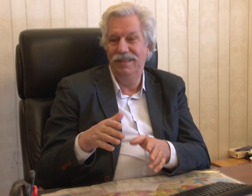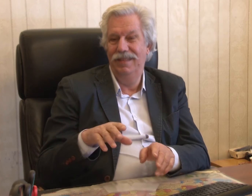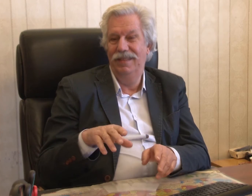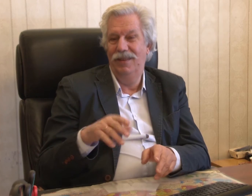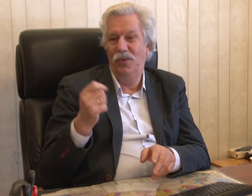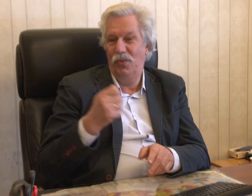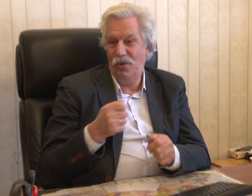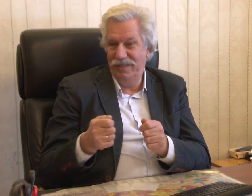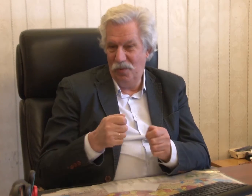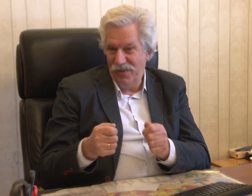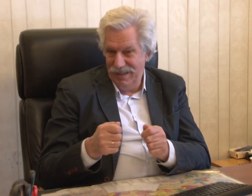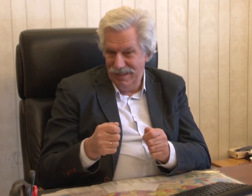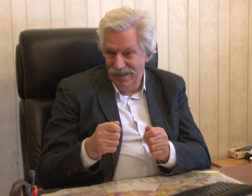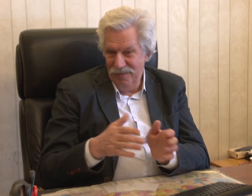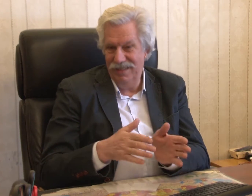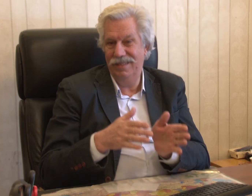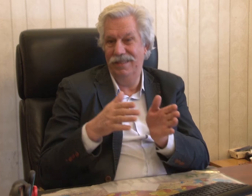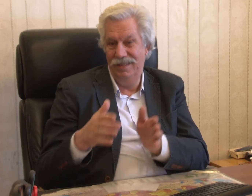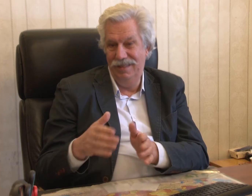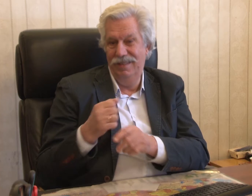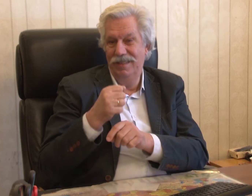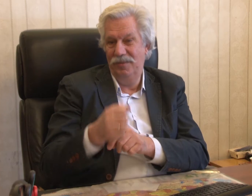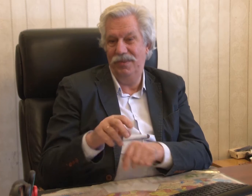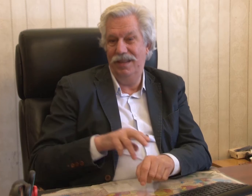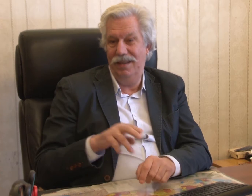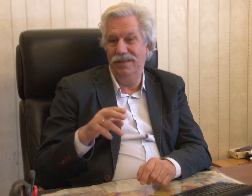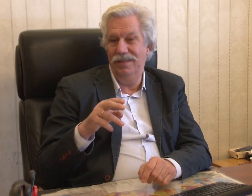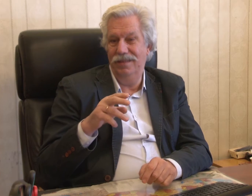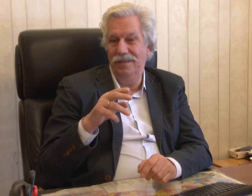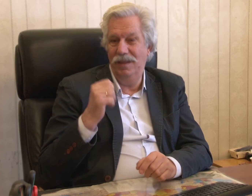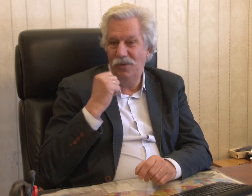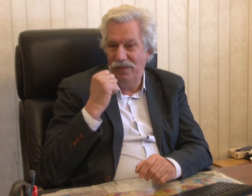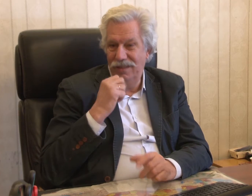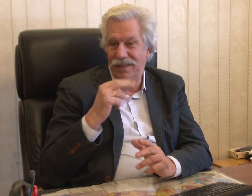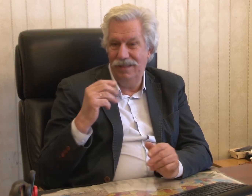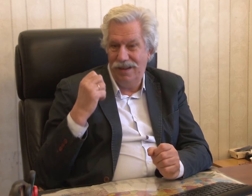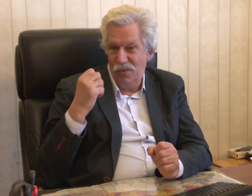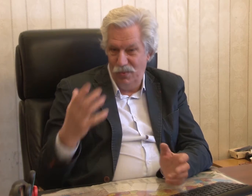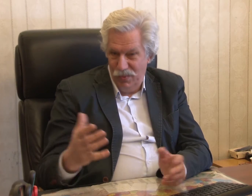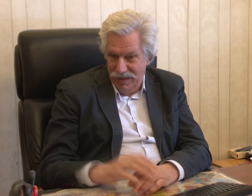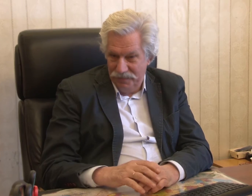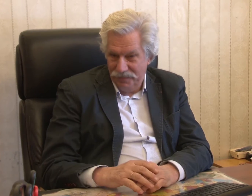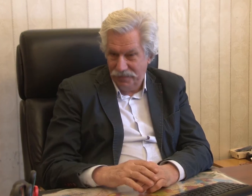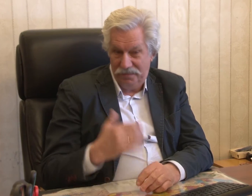потом побывал художественным руководителем… Назначили директором Московского дворца культуры.